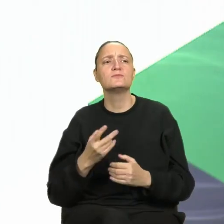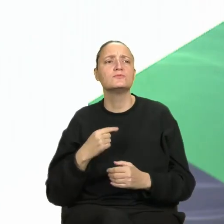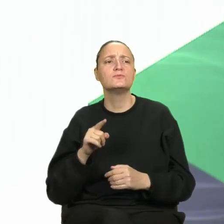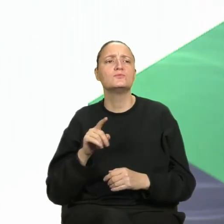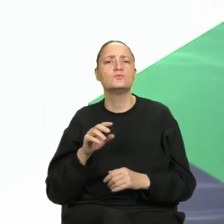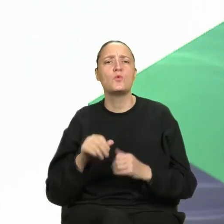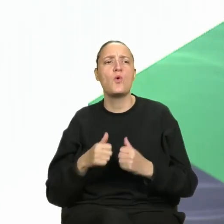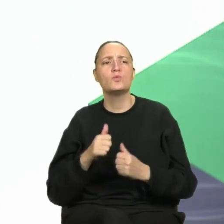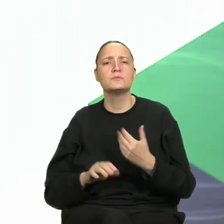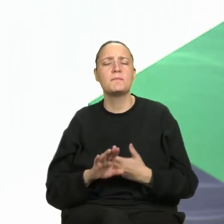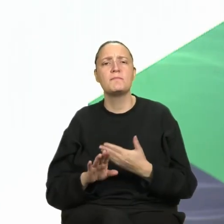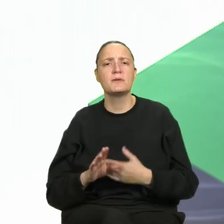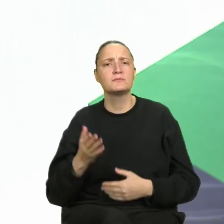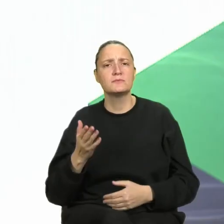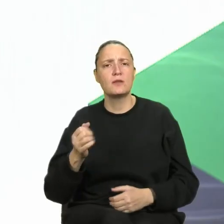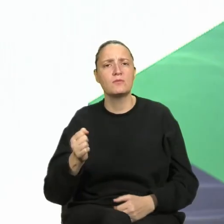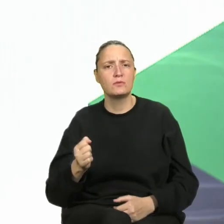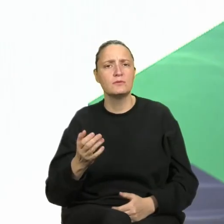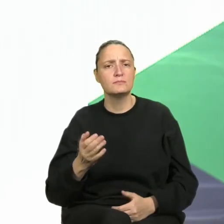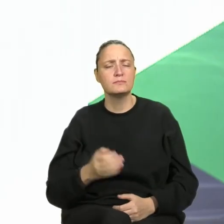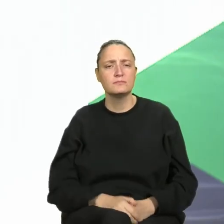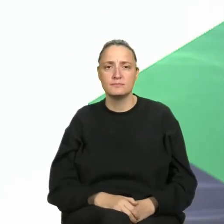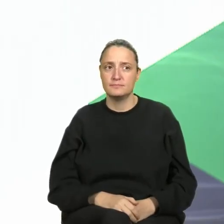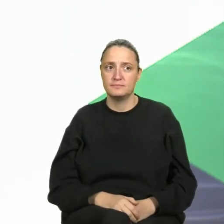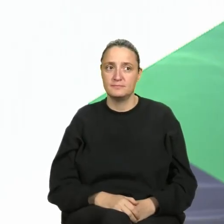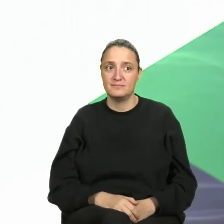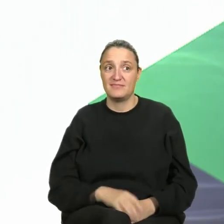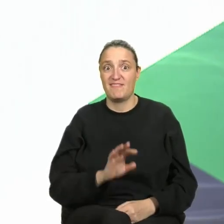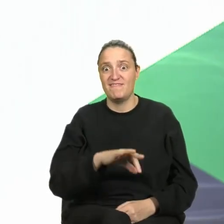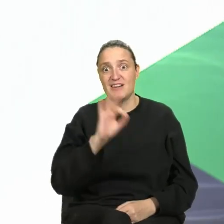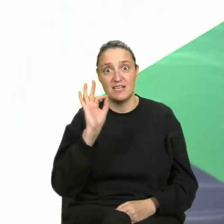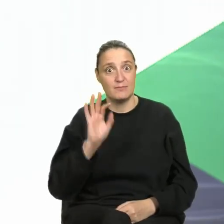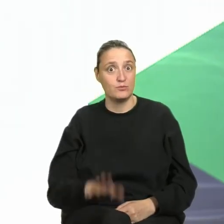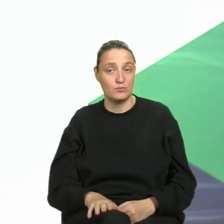Myślę, że wybór, ponieważ te inicjatywy są tak wspaniałe,